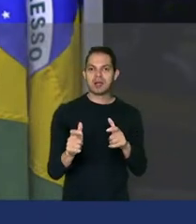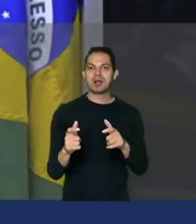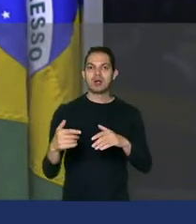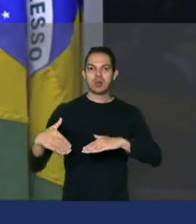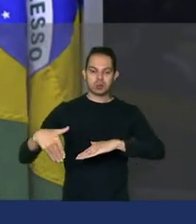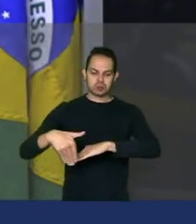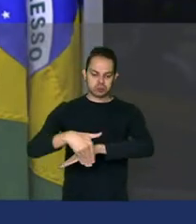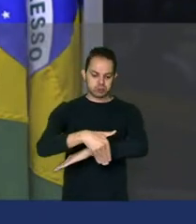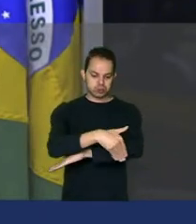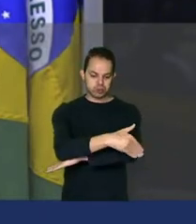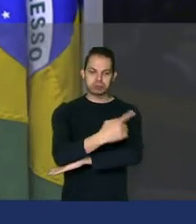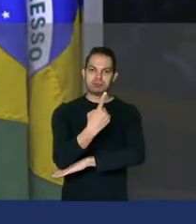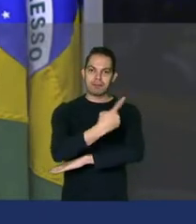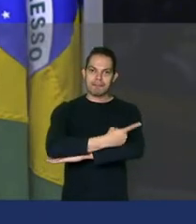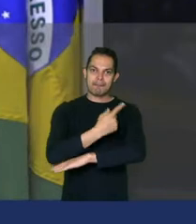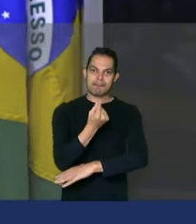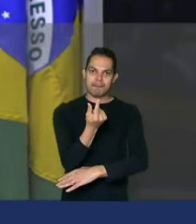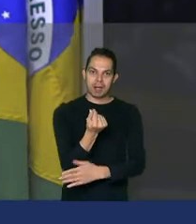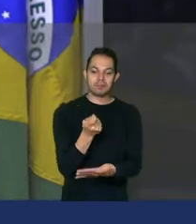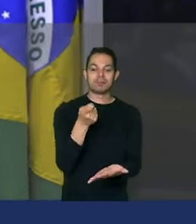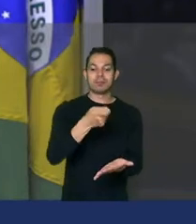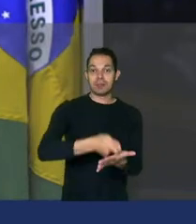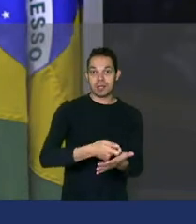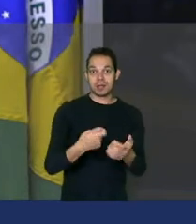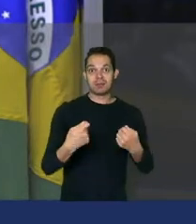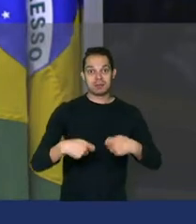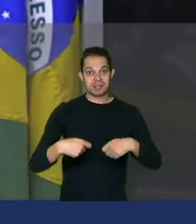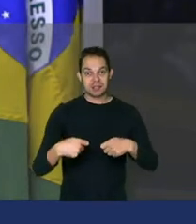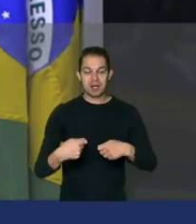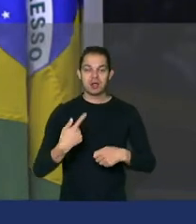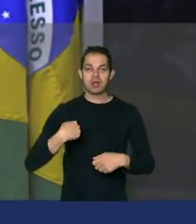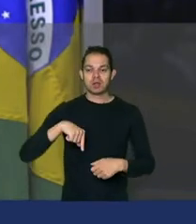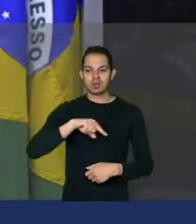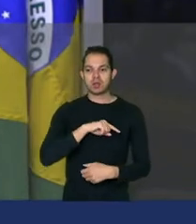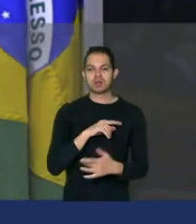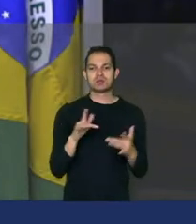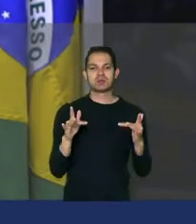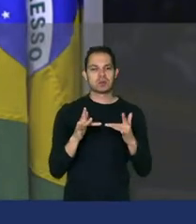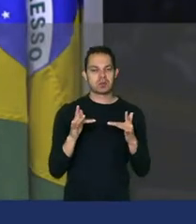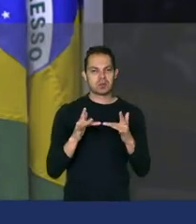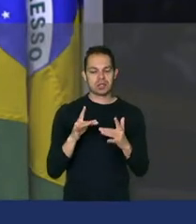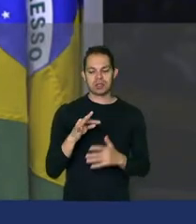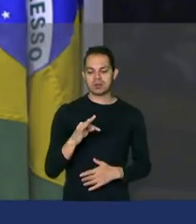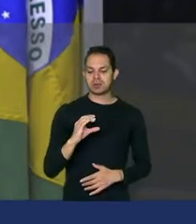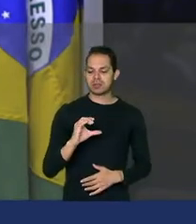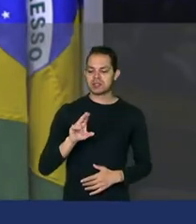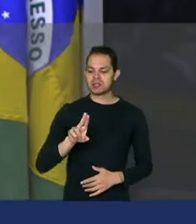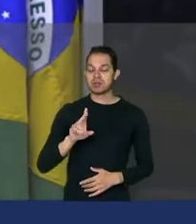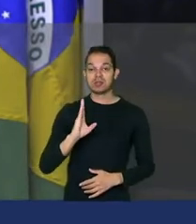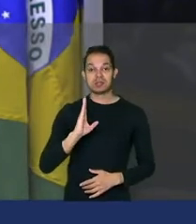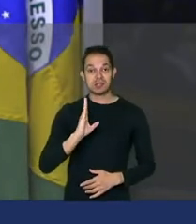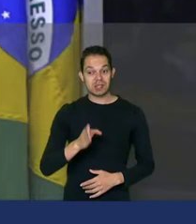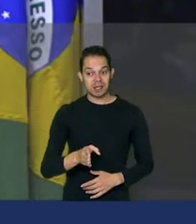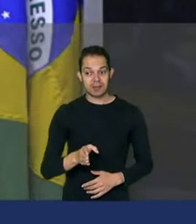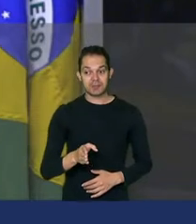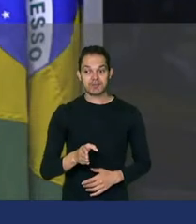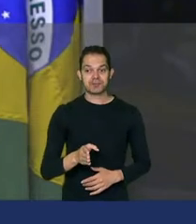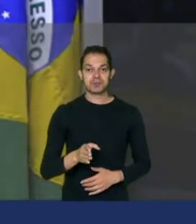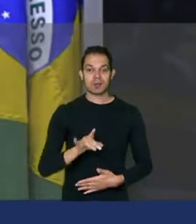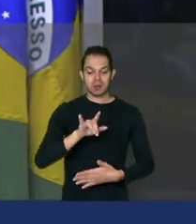SANTA SOFIA OU NO POSTO DO QUILÔMETRO 49 TERÁQUE PAGAR PEDÁGIO. NÓS JÁ ESTAMOS EM CONTATO COM O TCU PARA QUE SE MANTENHA A LIMINAR DO DIREITO